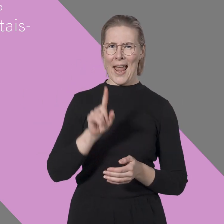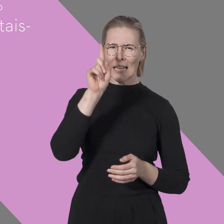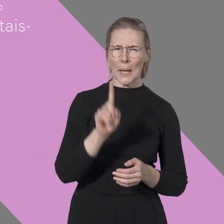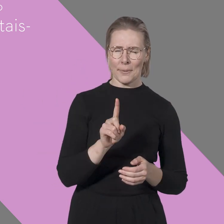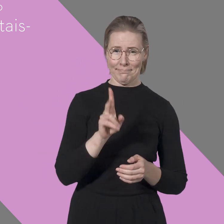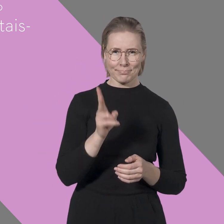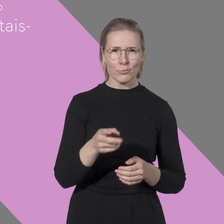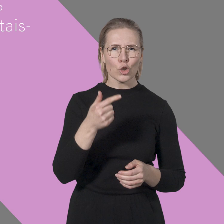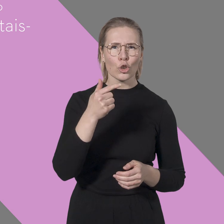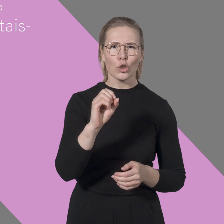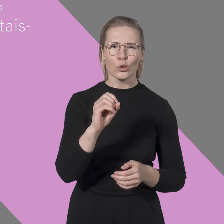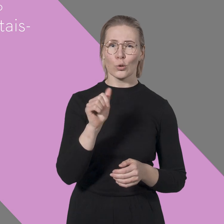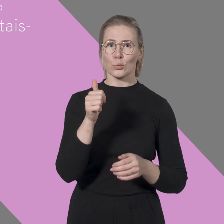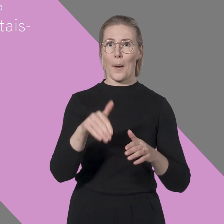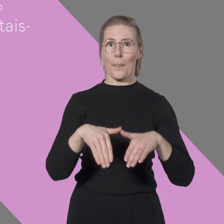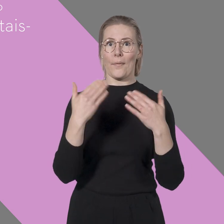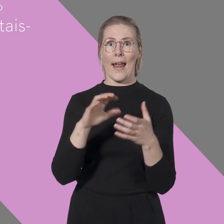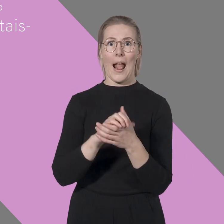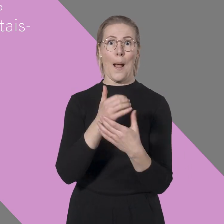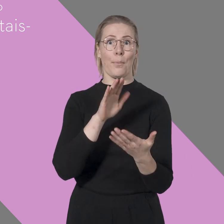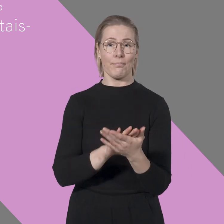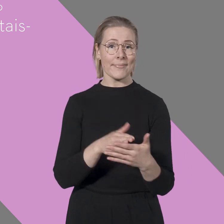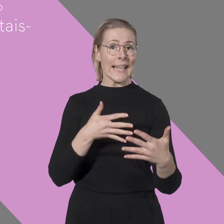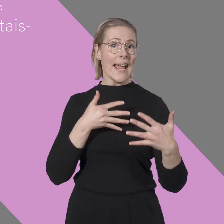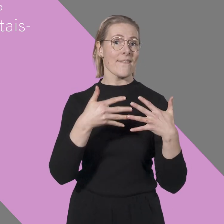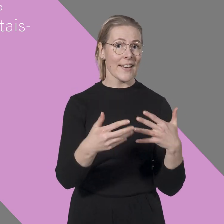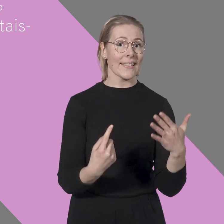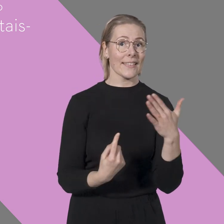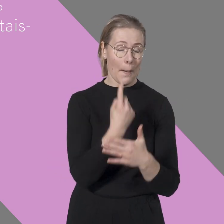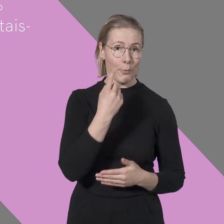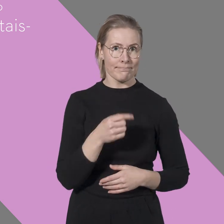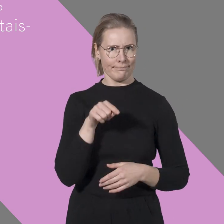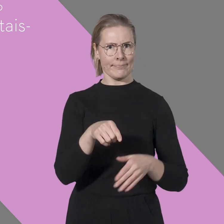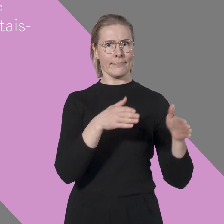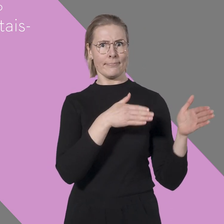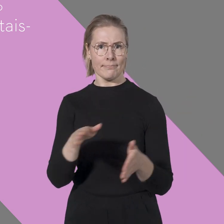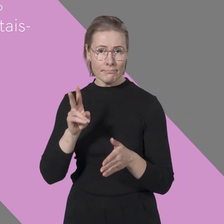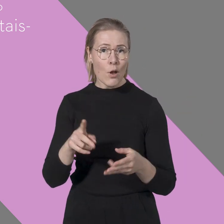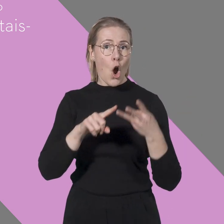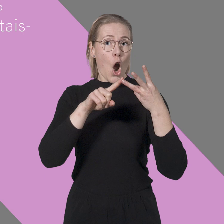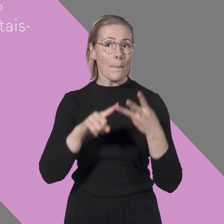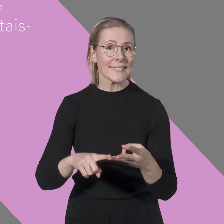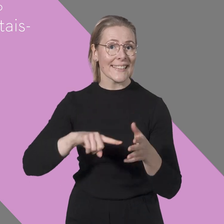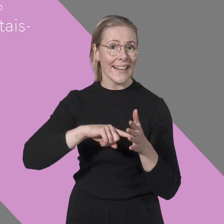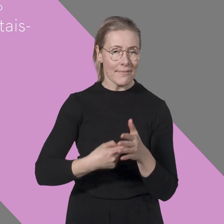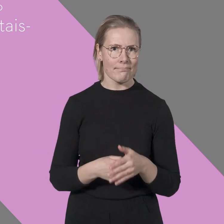Superviikko alkaa torstaina 9.2. Rivien välissä -tapahtumalla, - joka järjestetään nyt jo kolmatta kertaa.